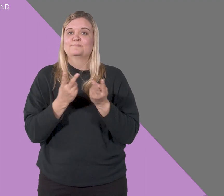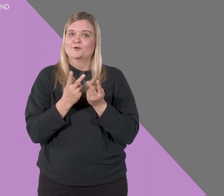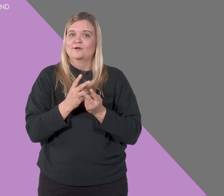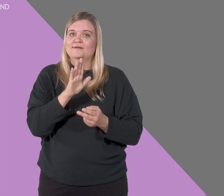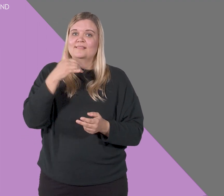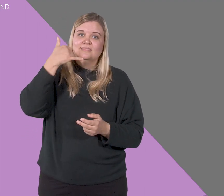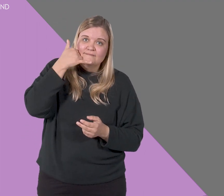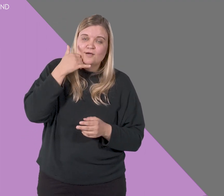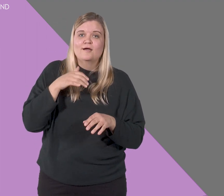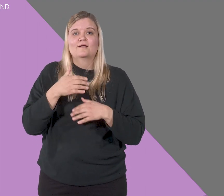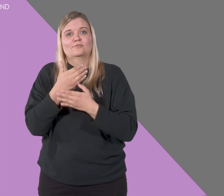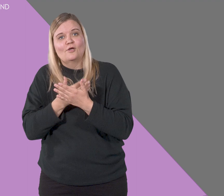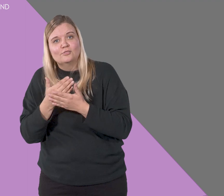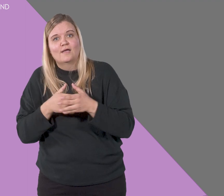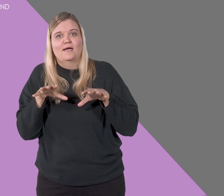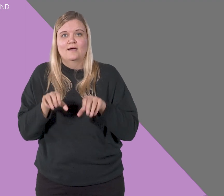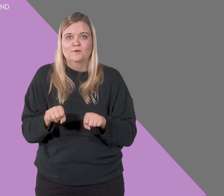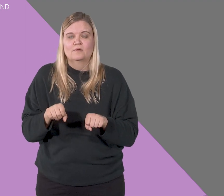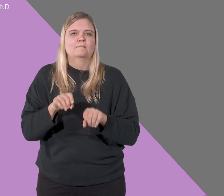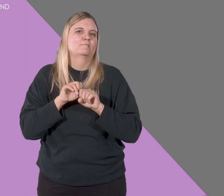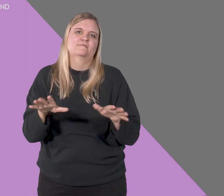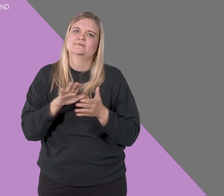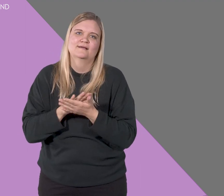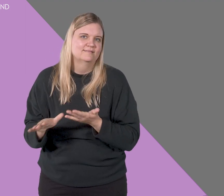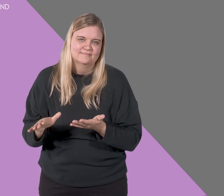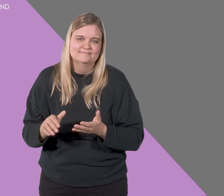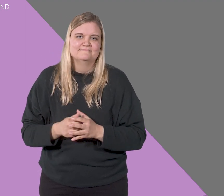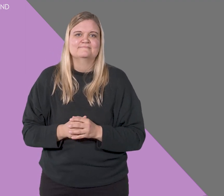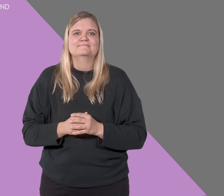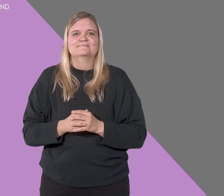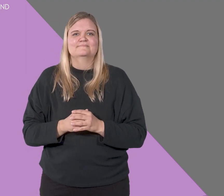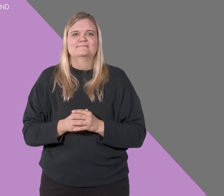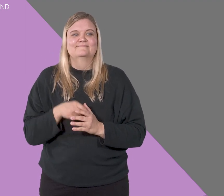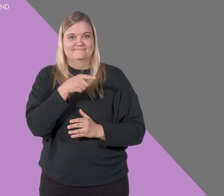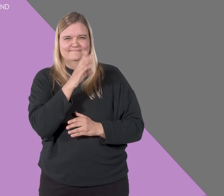Användningen av tjänsten är inte heller beroende av storleken av - av användarens datapaket eller kvaliteten på användarens dataförbindelse.